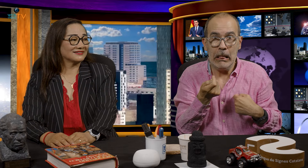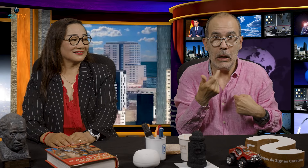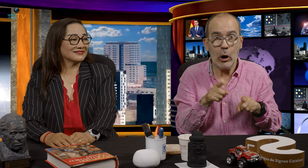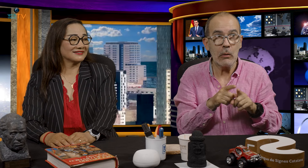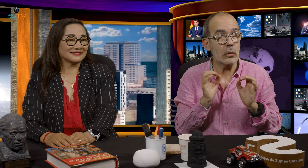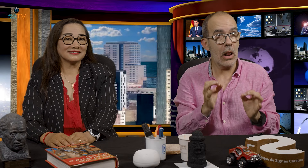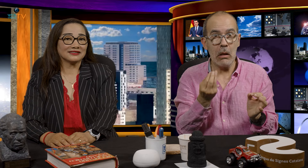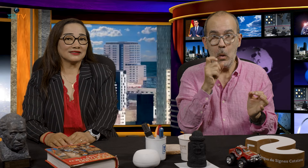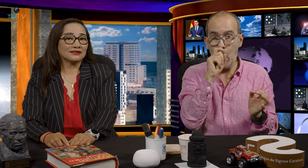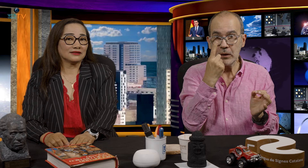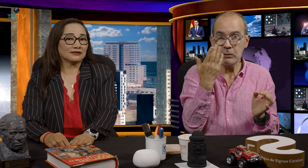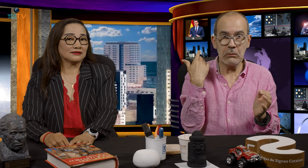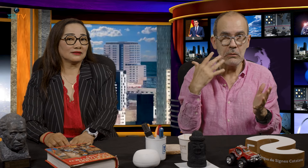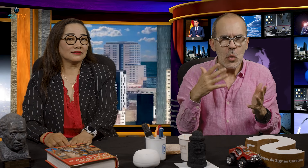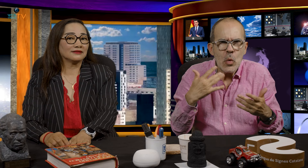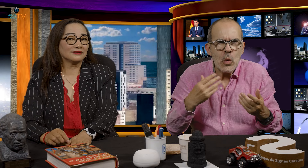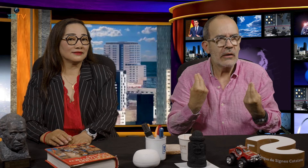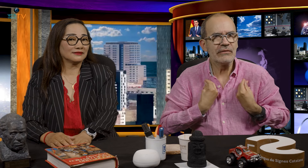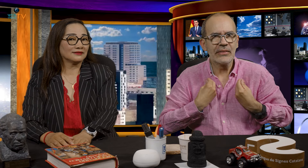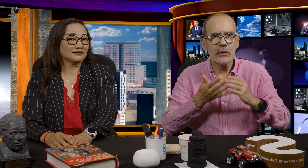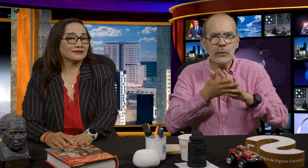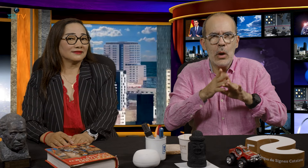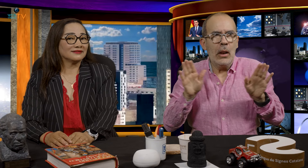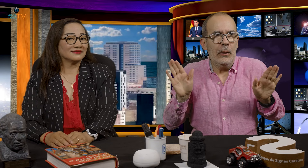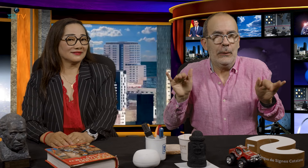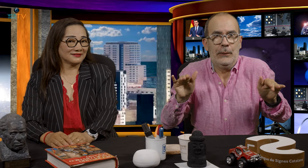como si fuera hace un año, me siento volando rápido cuatro años…